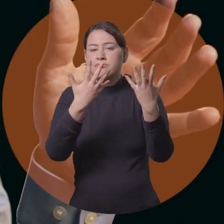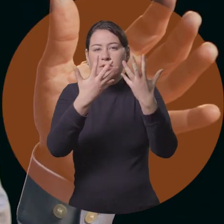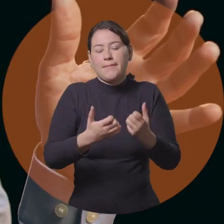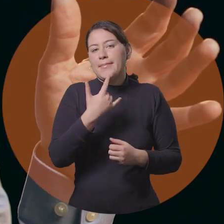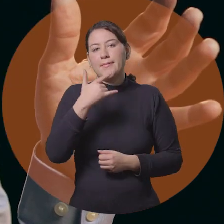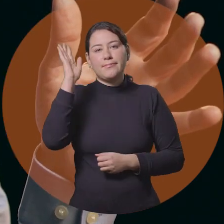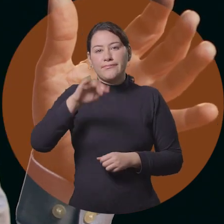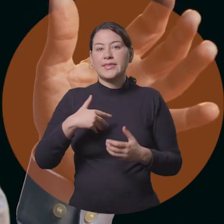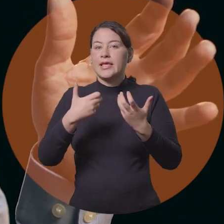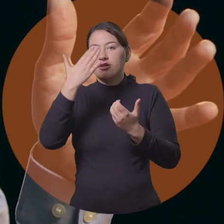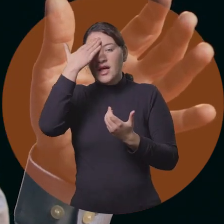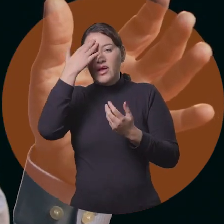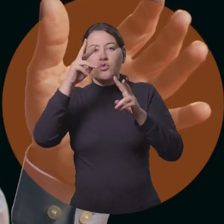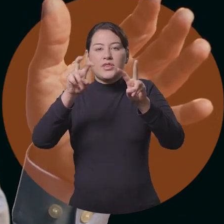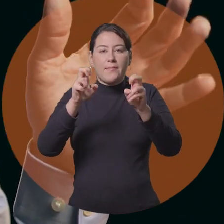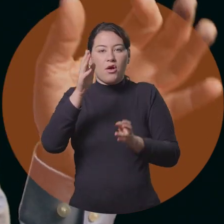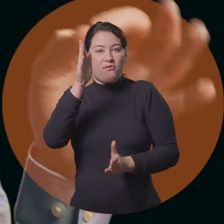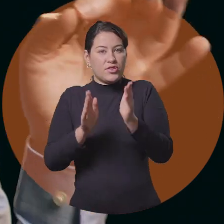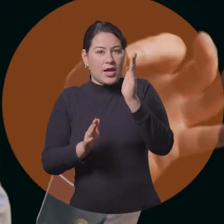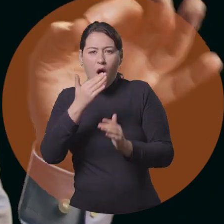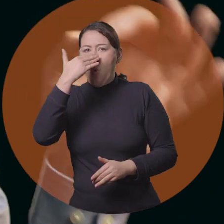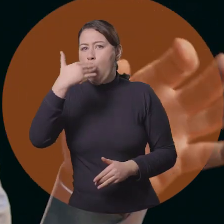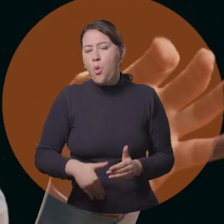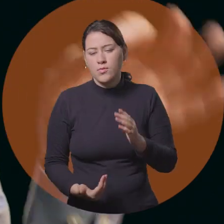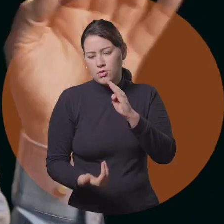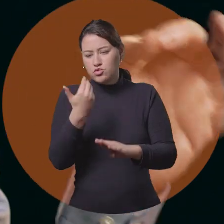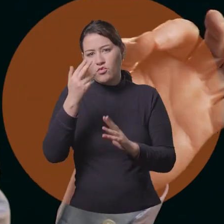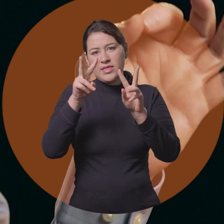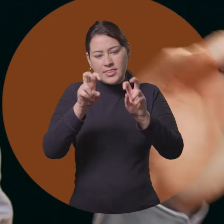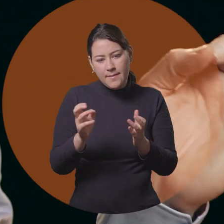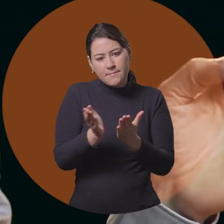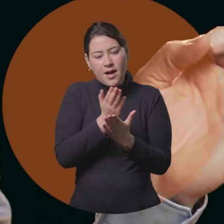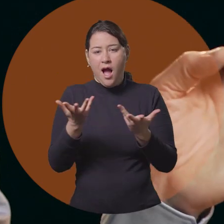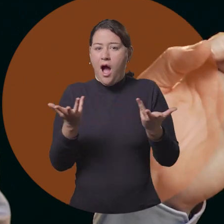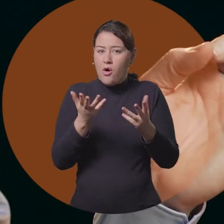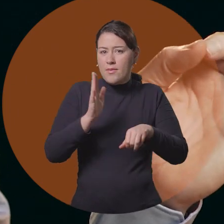Si yo quiero saber algo de robótica, quiero el último paper, en este momento, lo puedo saber exactamente en este momento.